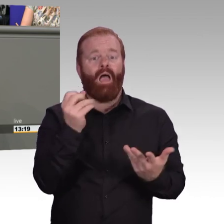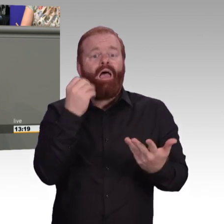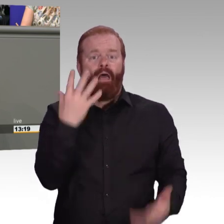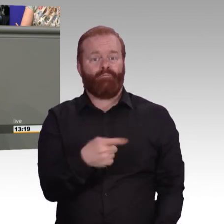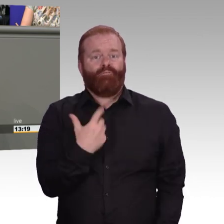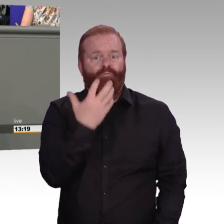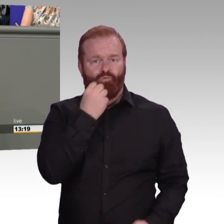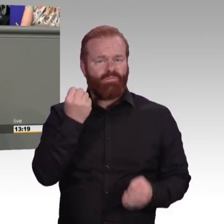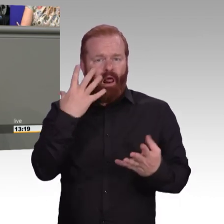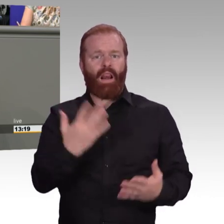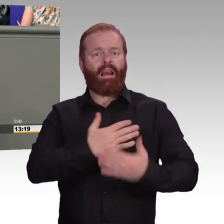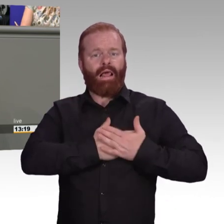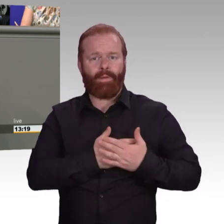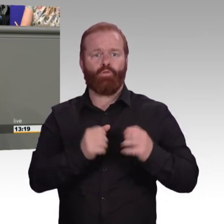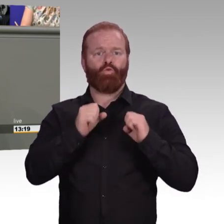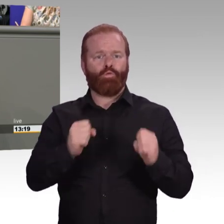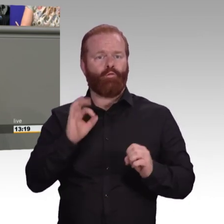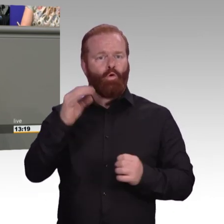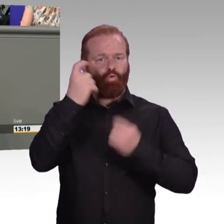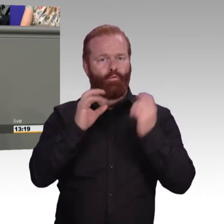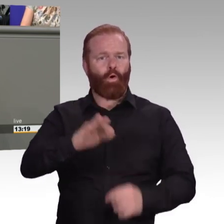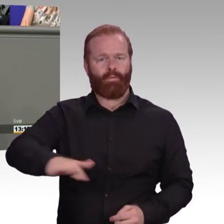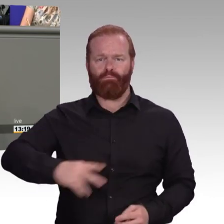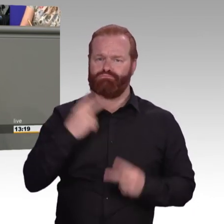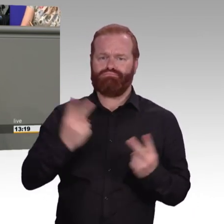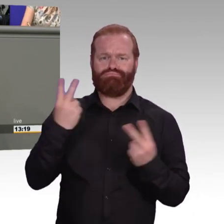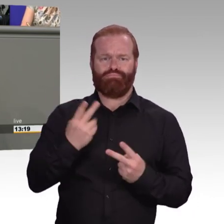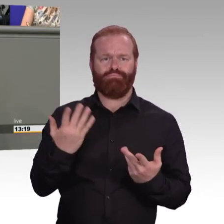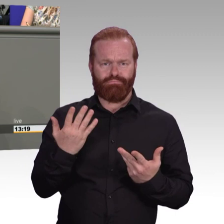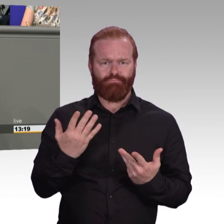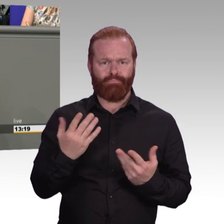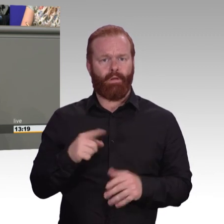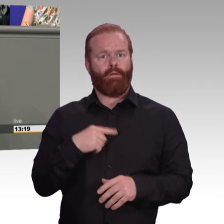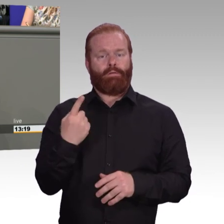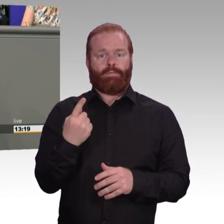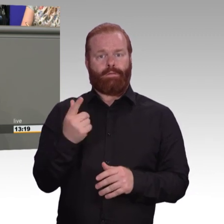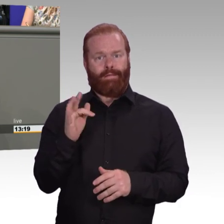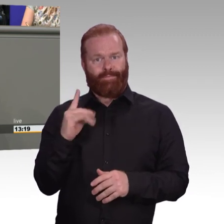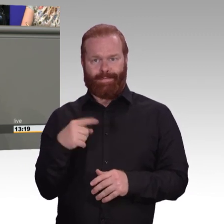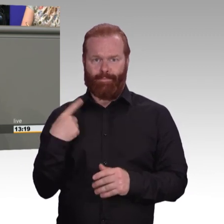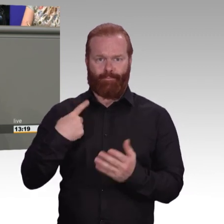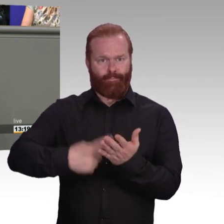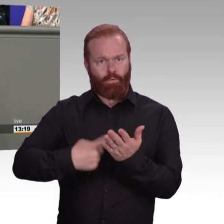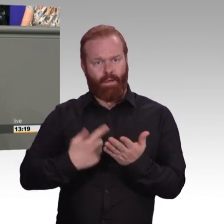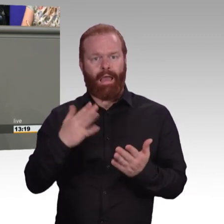in das Erziehungsrecht der Eltern einzugreifen. Wir von der AfD werden uns dem entschieden entgegenstellen.